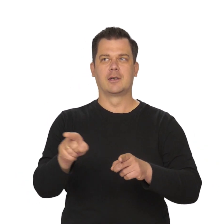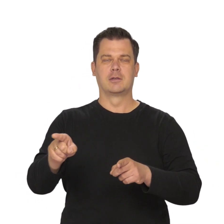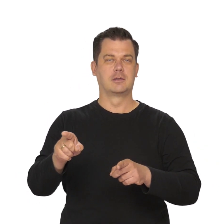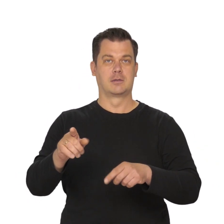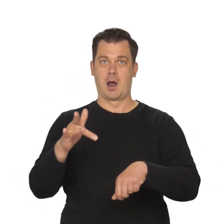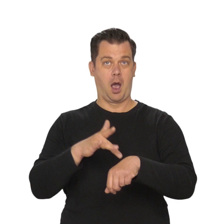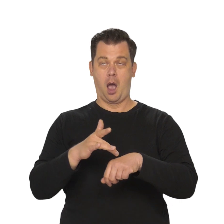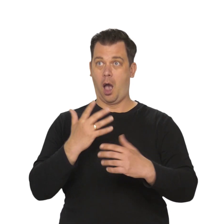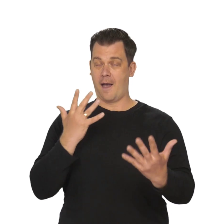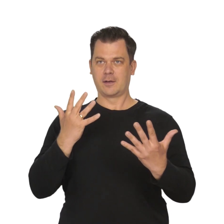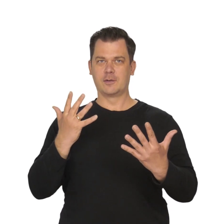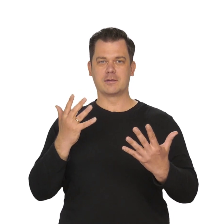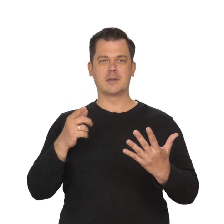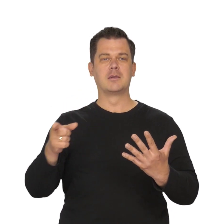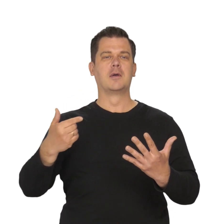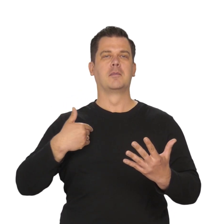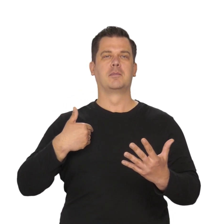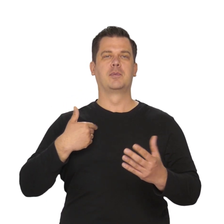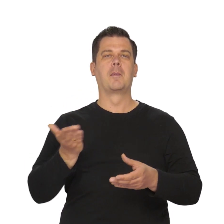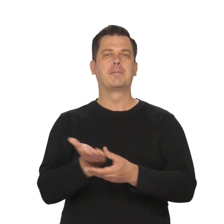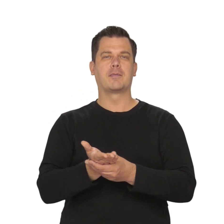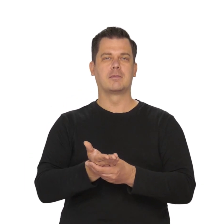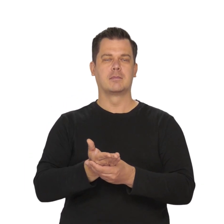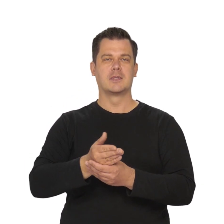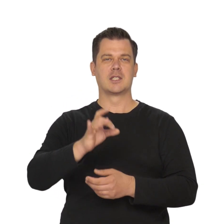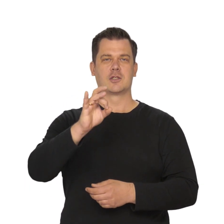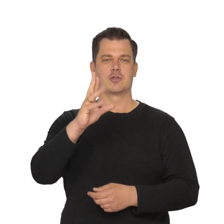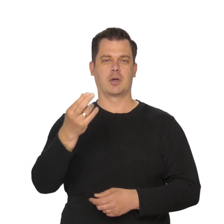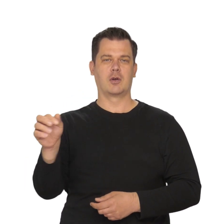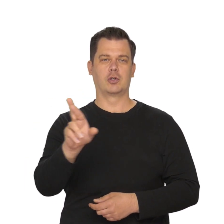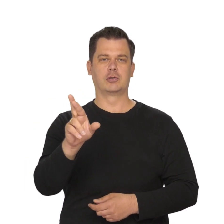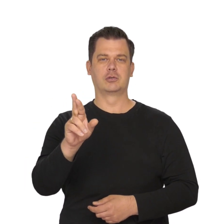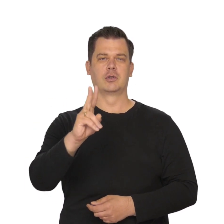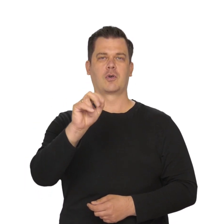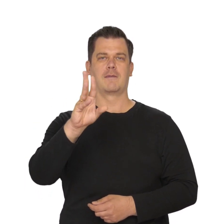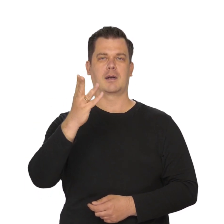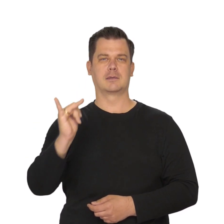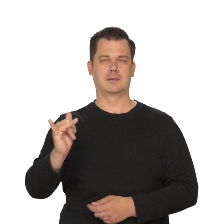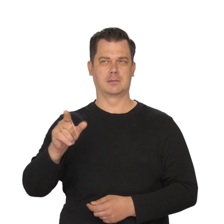oraz jedną z efektownych plansz z Portfolio Grzegorza Kowalskiego,